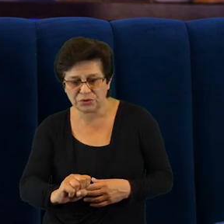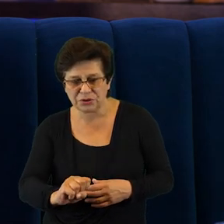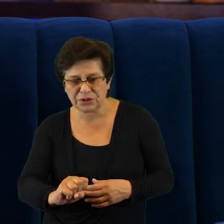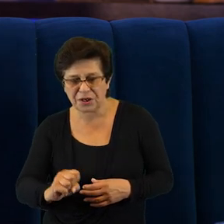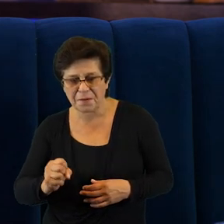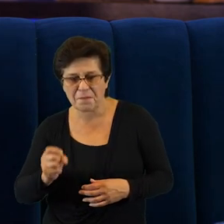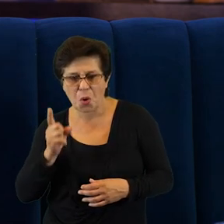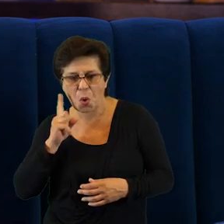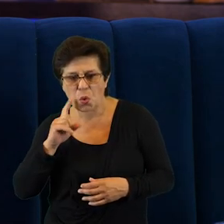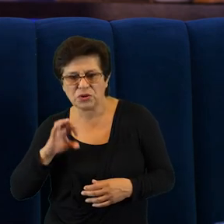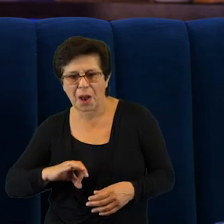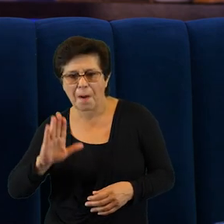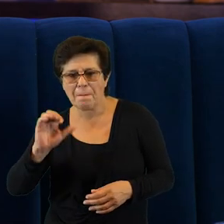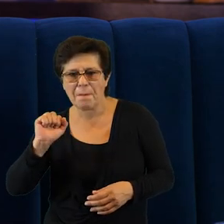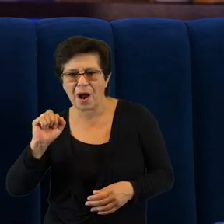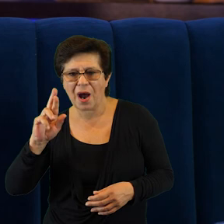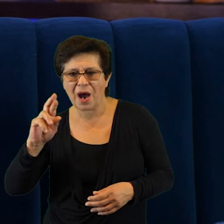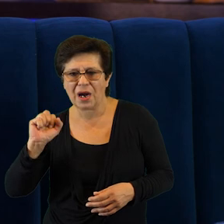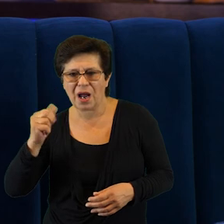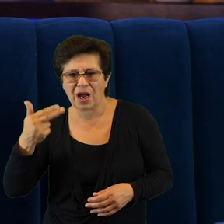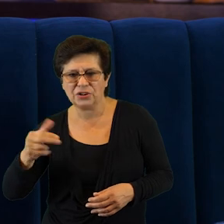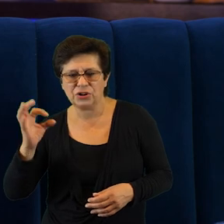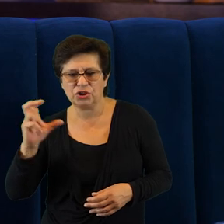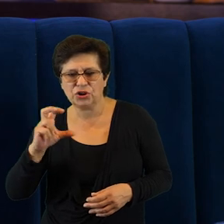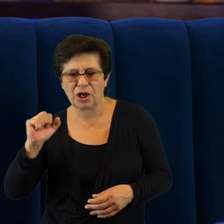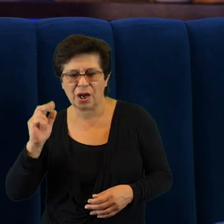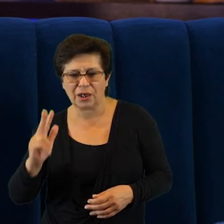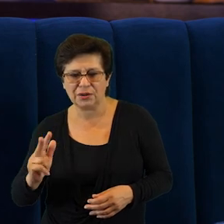Stanisław Barańczak w swoich polemikach literackich,